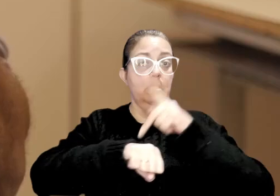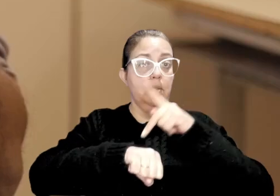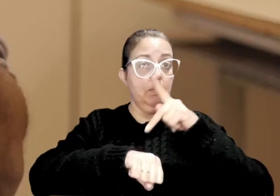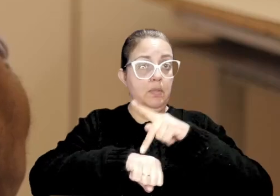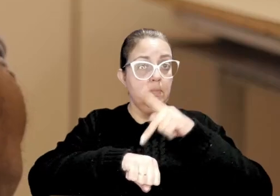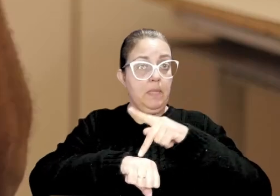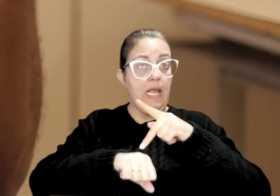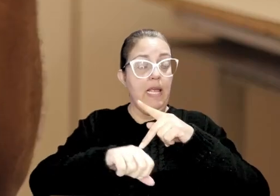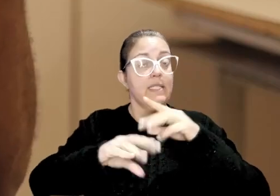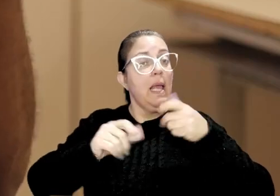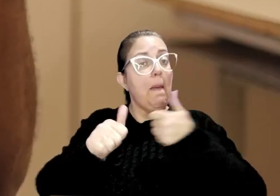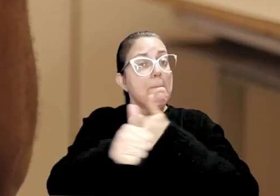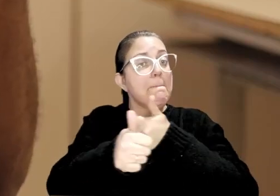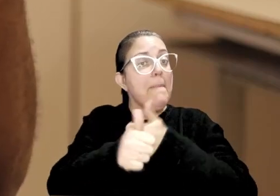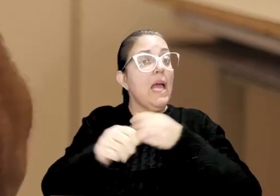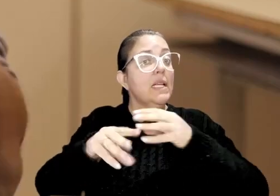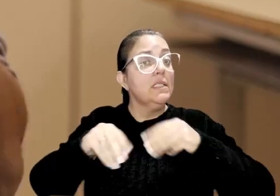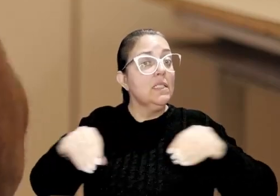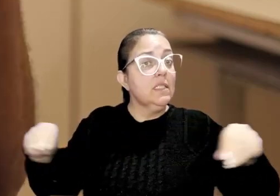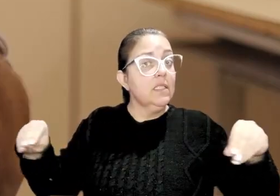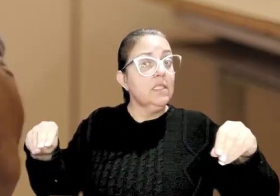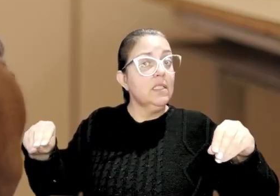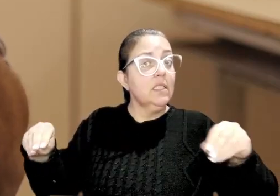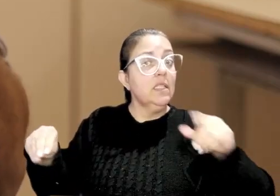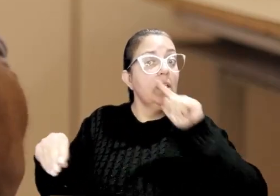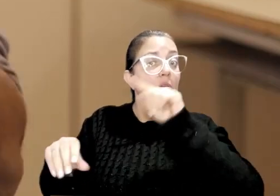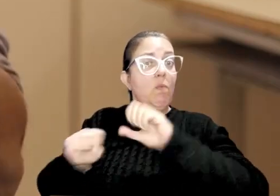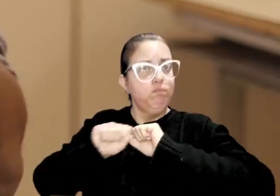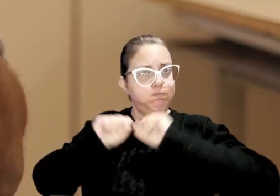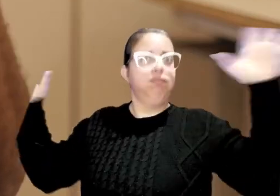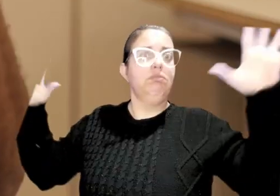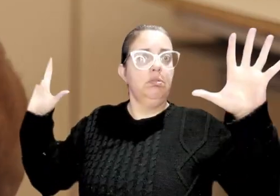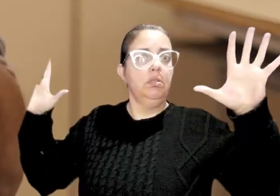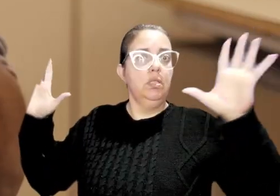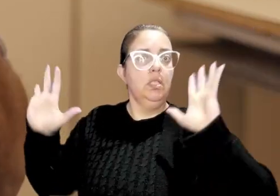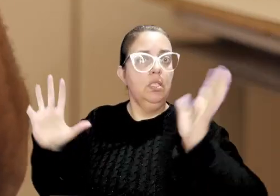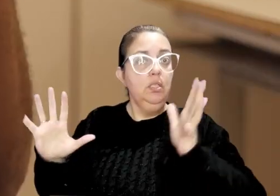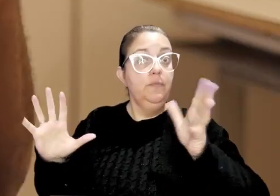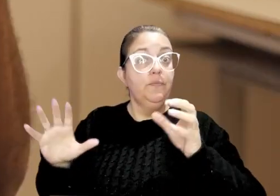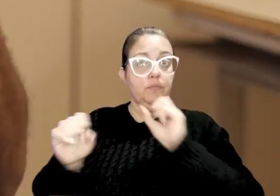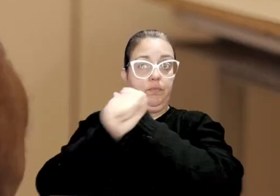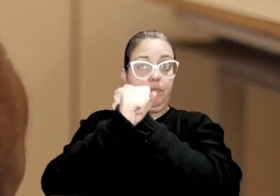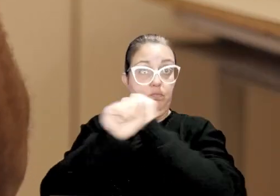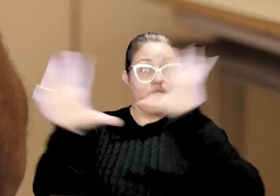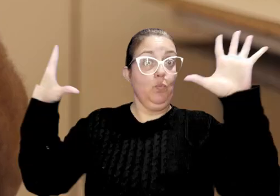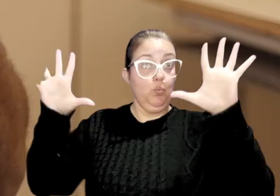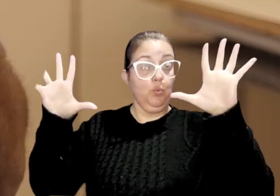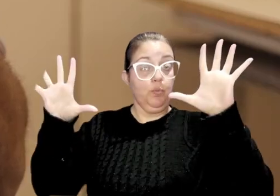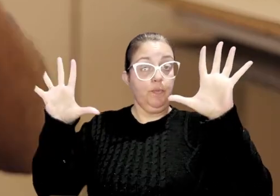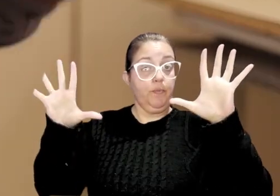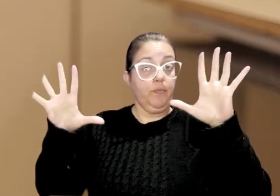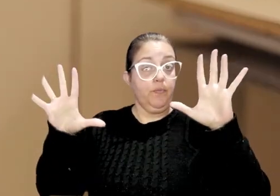vai ter explosão de tantos tantos tempo então viu de tantos explosão para estourar pedra para fazer